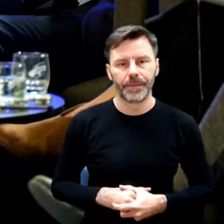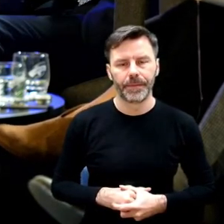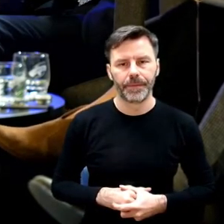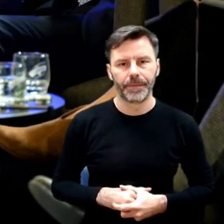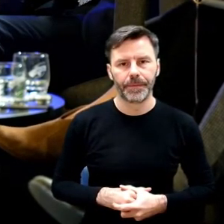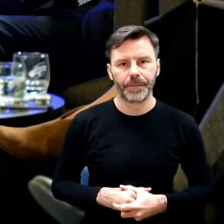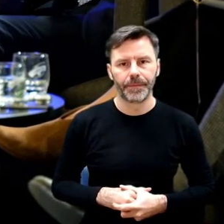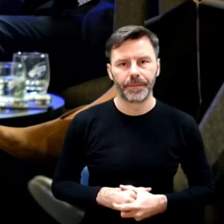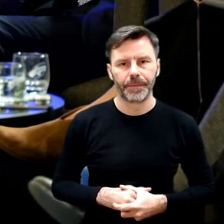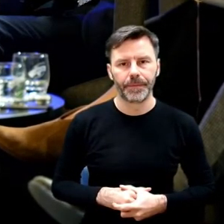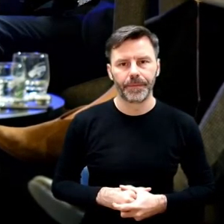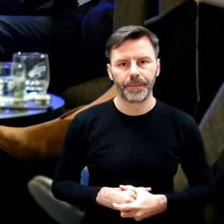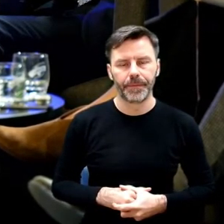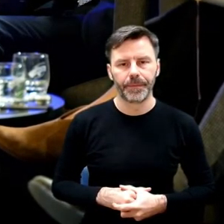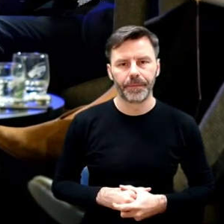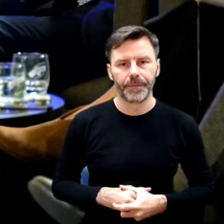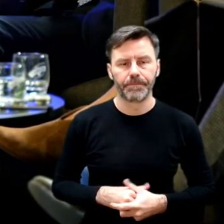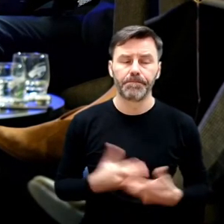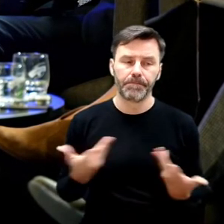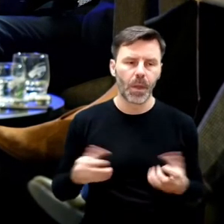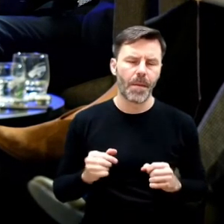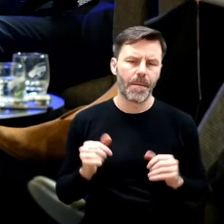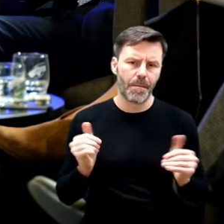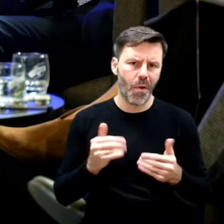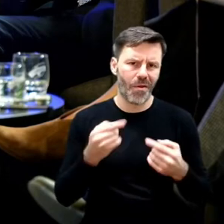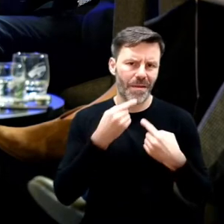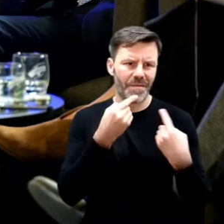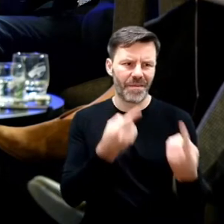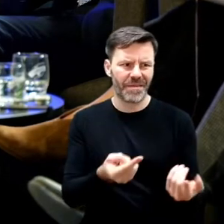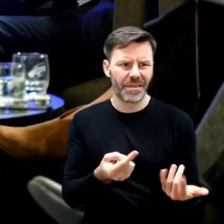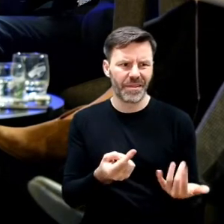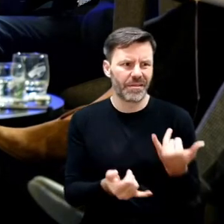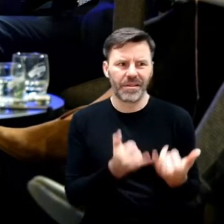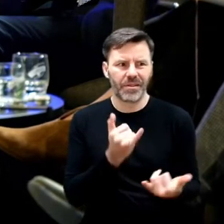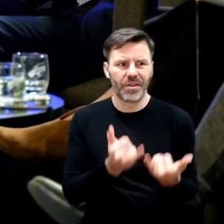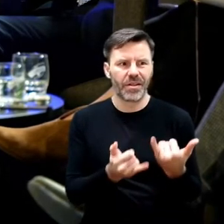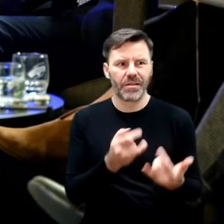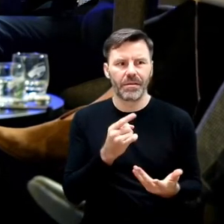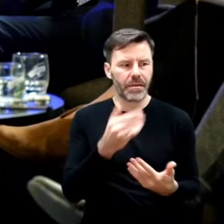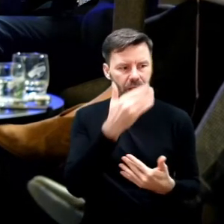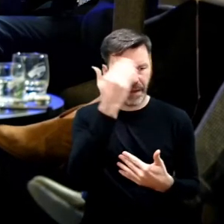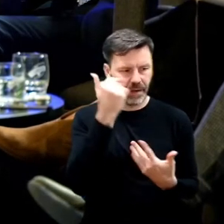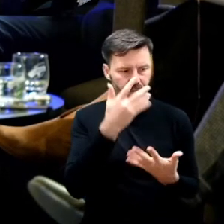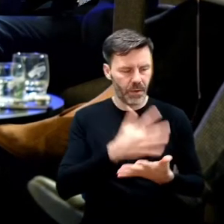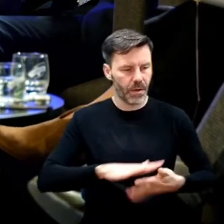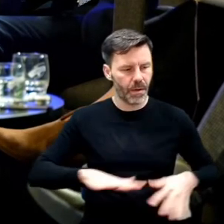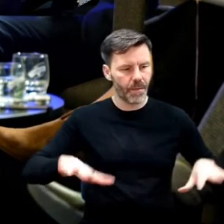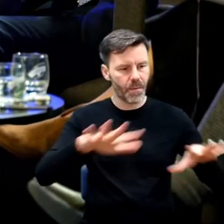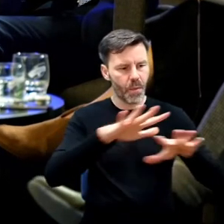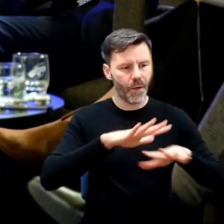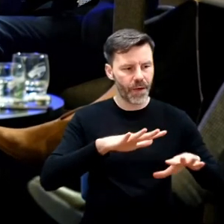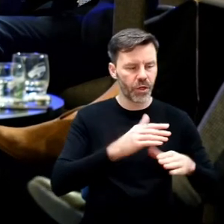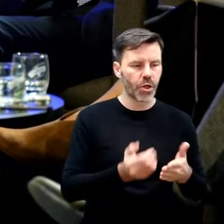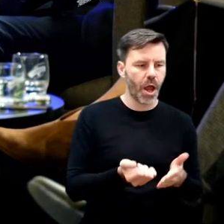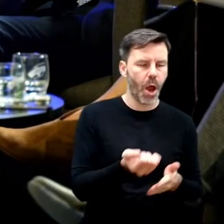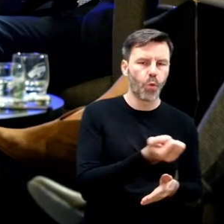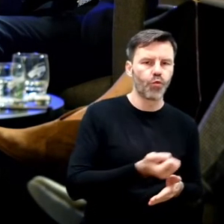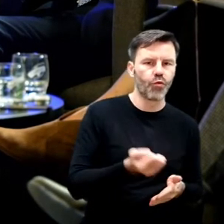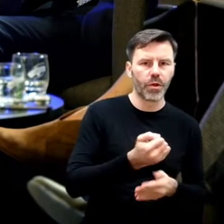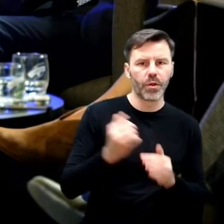oczywiście też mogę Państwu powiedzieć, że jeżeli współczynnik powierzchni użytkowej do powierzchni całkowitej części nadziemnej u Państwa